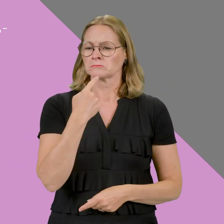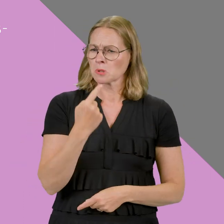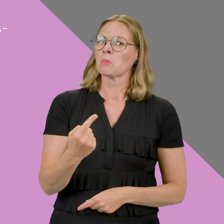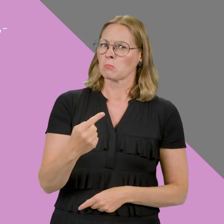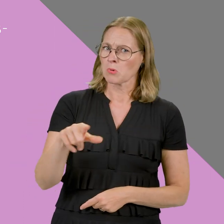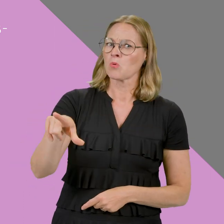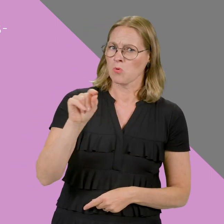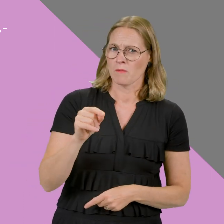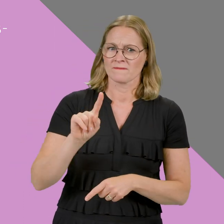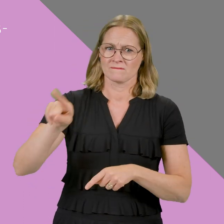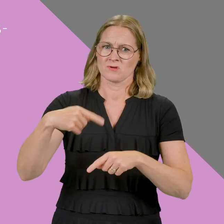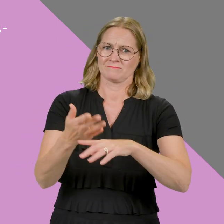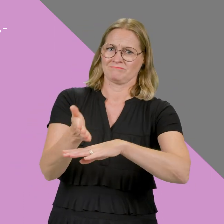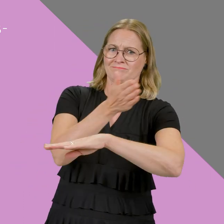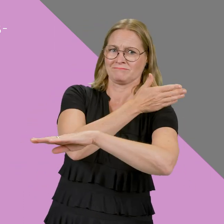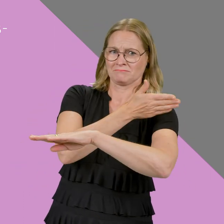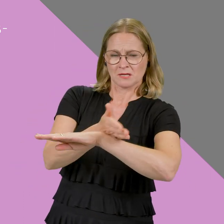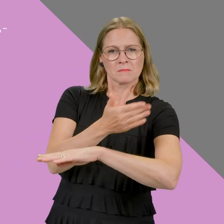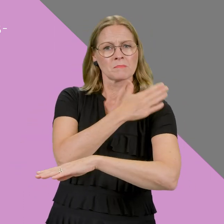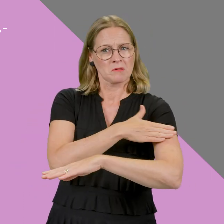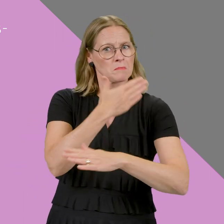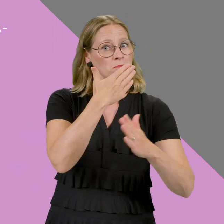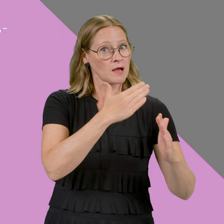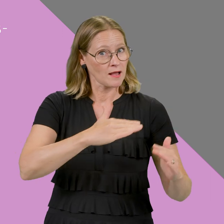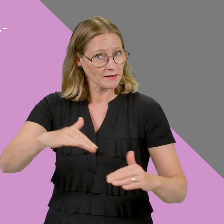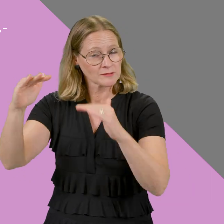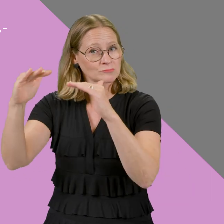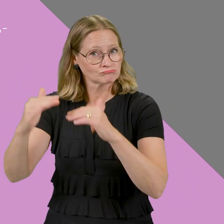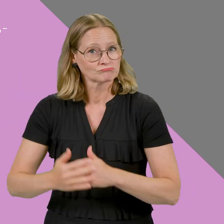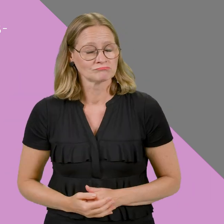palveluiden parantuneen viimeisen vuoden aikana.